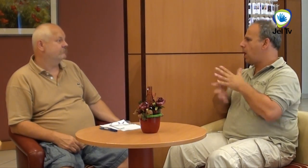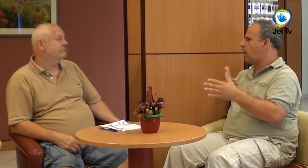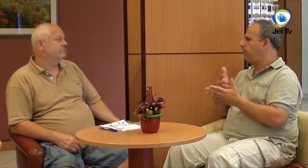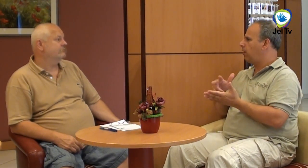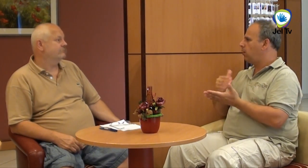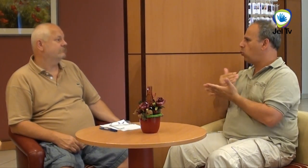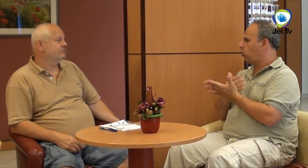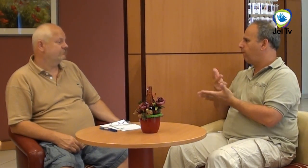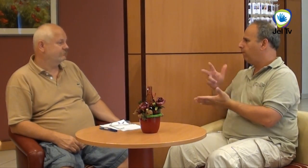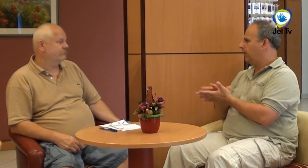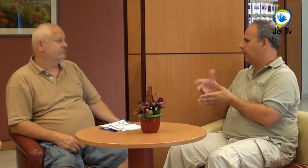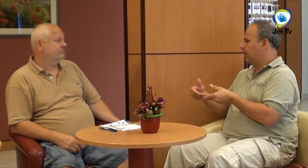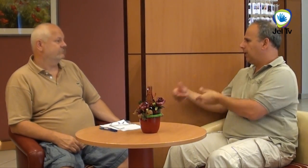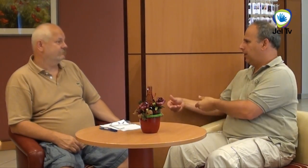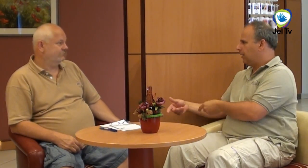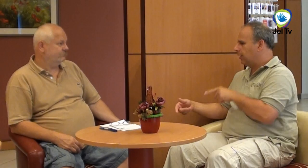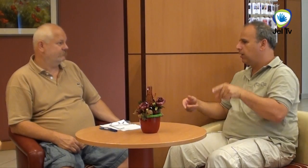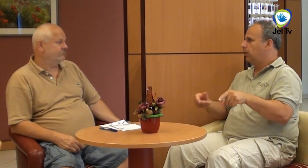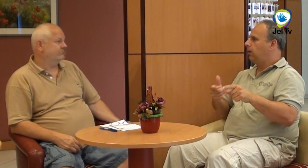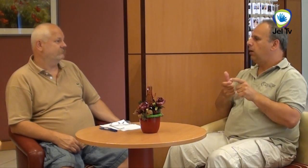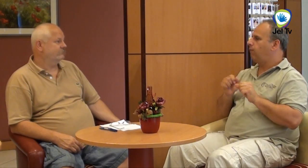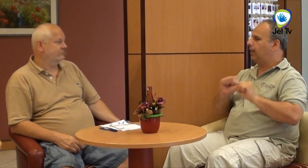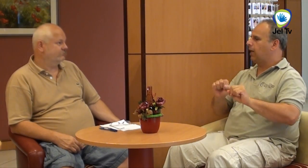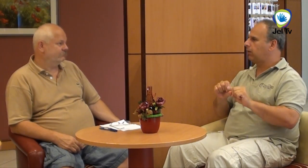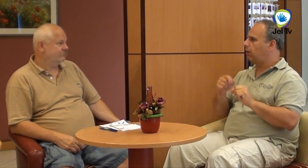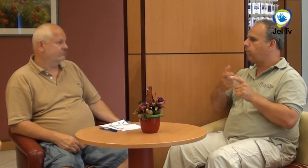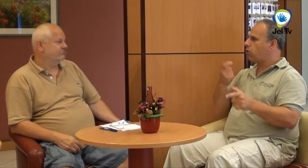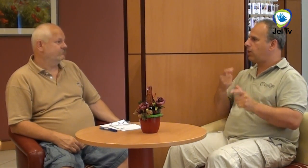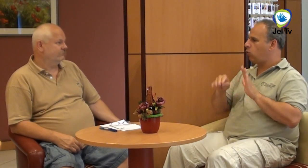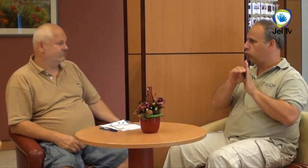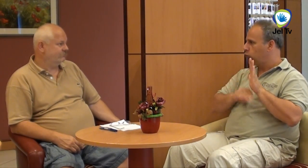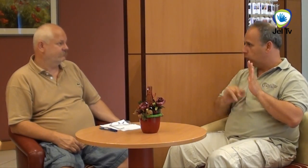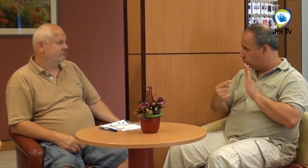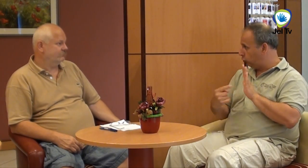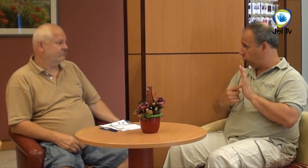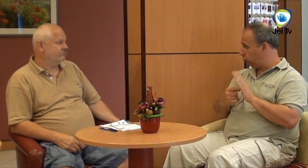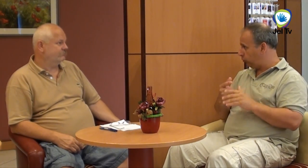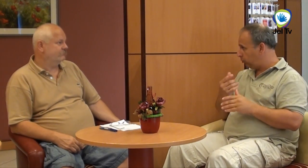Úgy, mint a jelnyelvi törvény. Tehát a védett csoport új törvényt akar létrehozni?